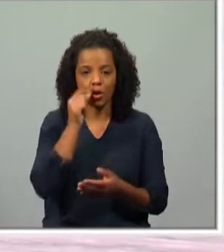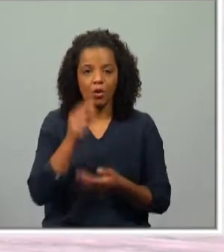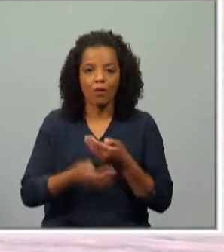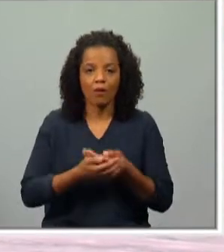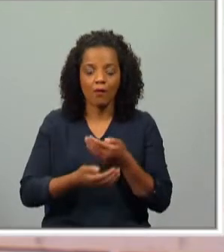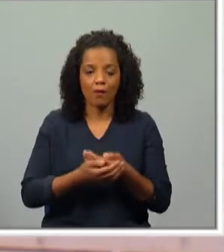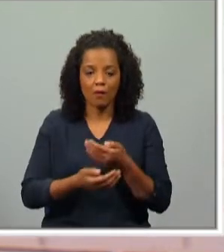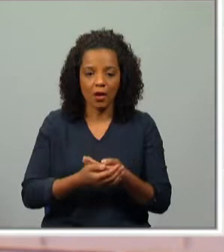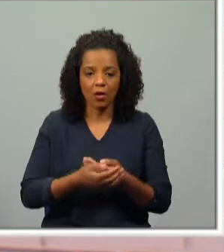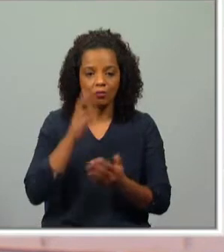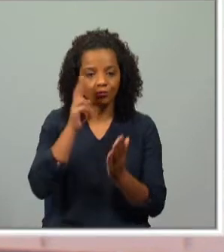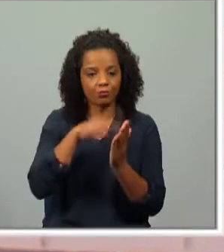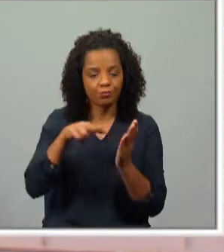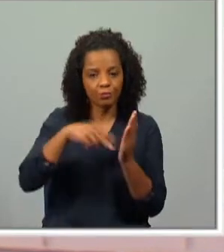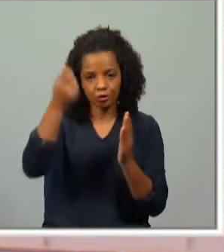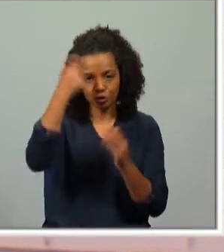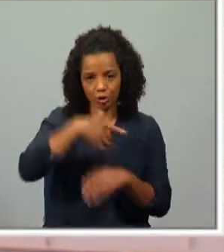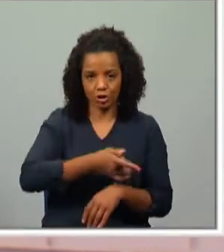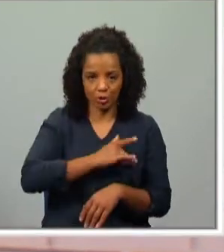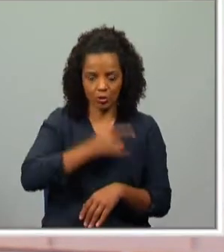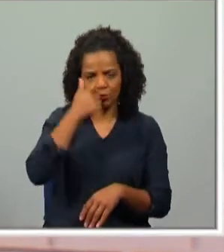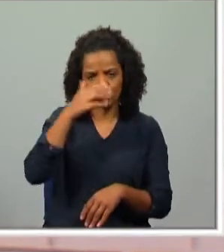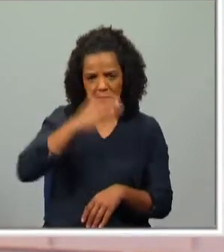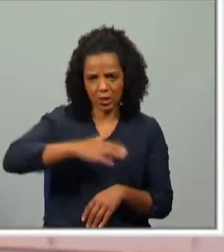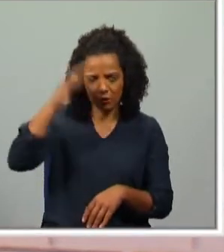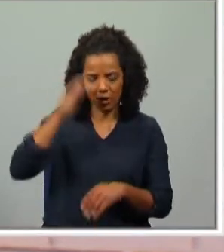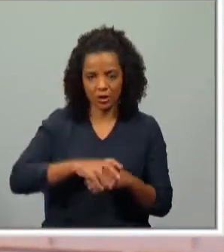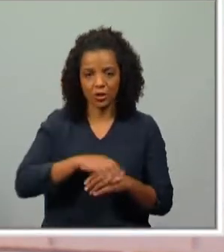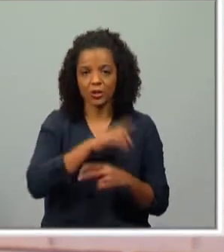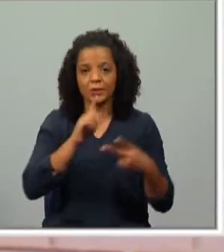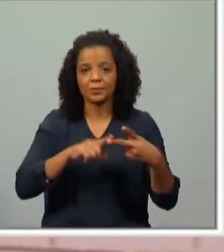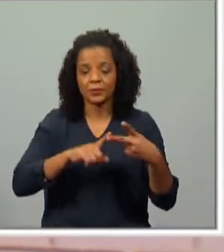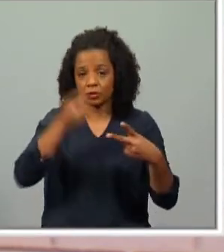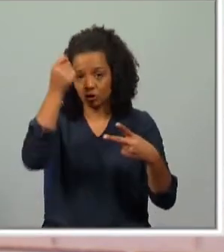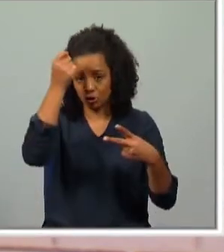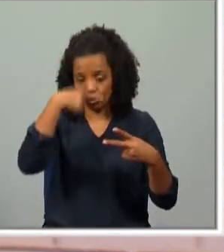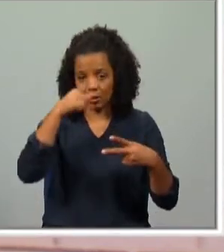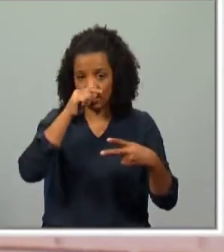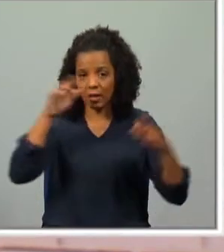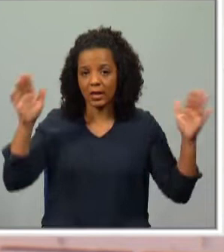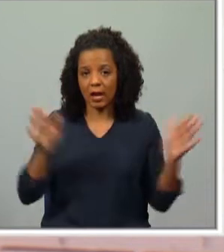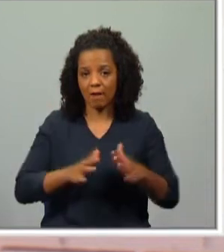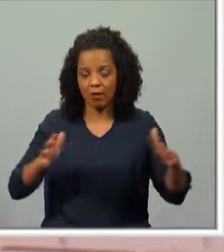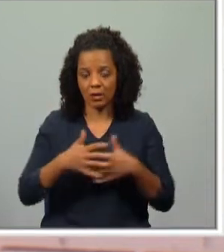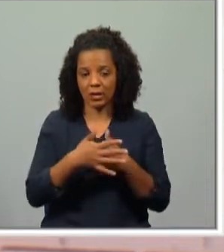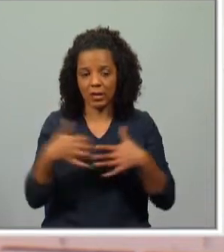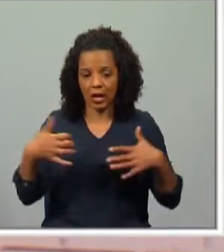para gente crescida depois a história de uma gaivota e do gato que ensinou a voar 對於成年人的故事之後海鷗和教他飛翔的貓